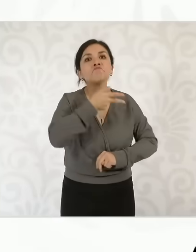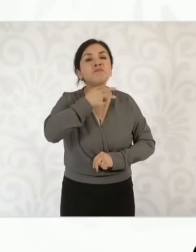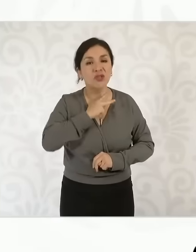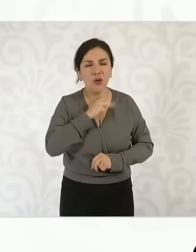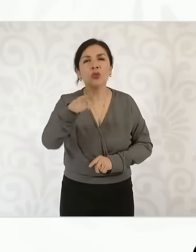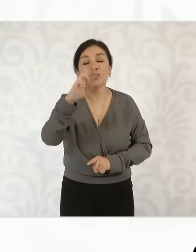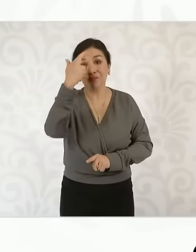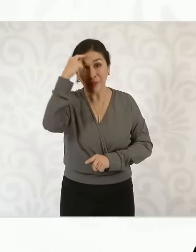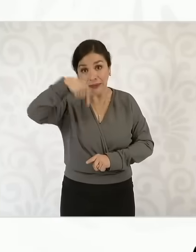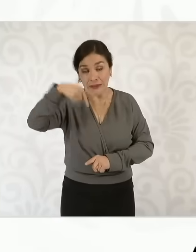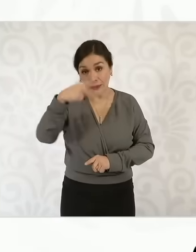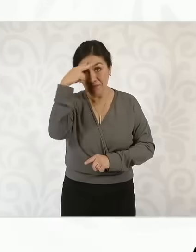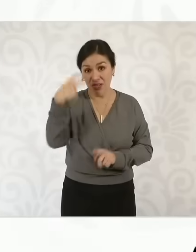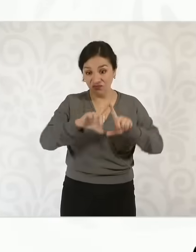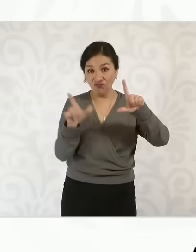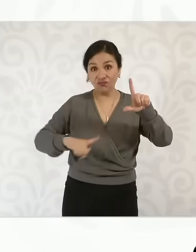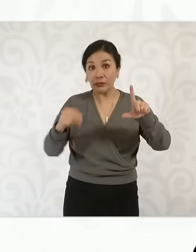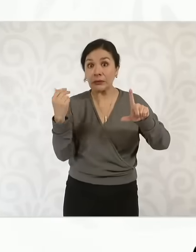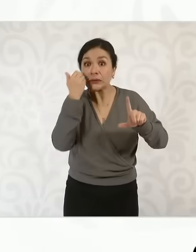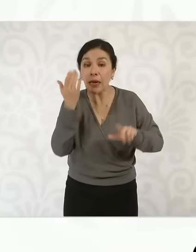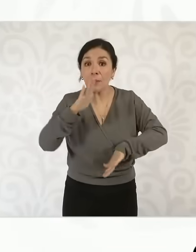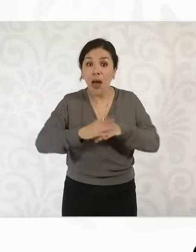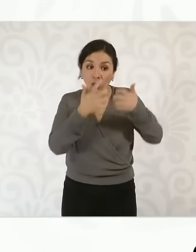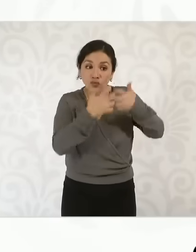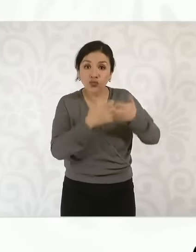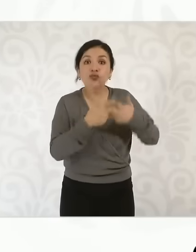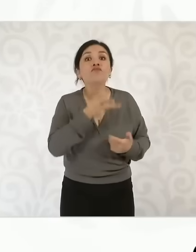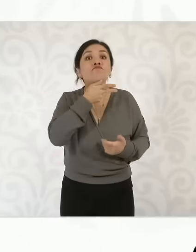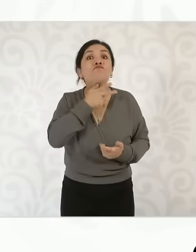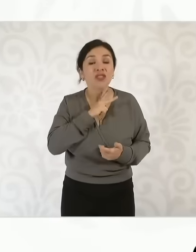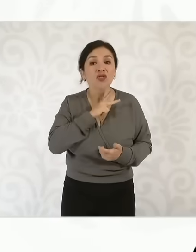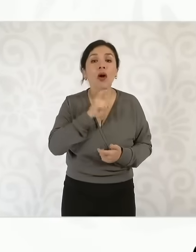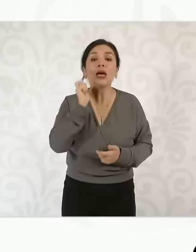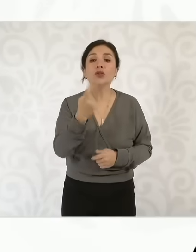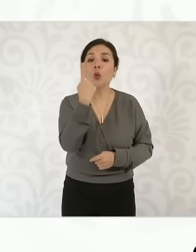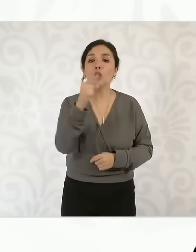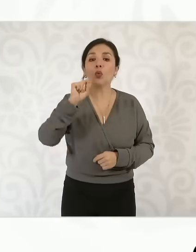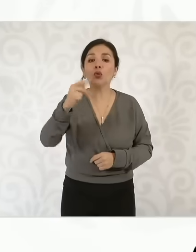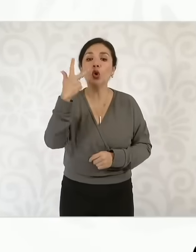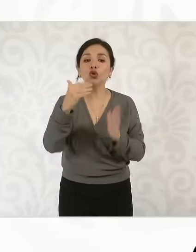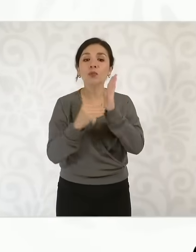la meta nacional de producción de hidrocarburos líquidos es de 1.8 millones de barriles por día,